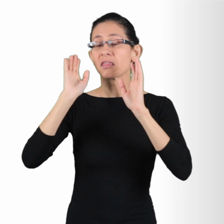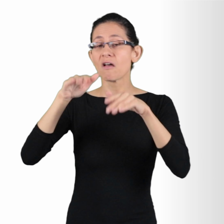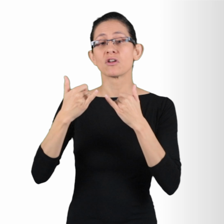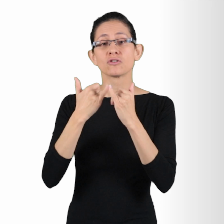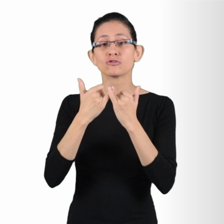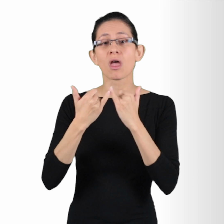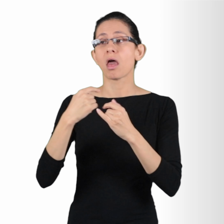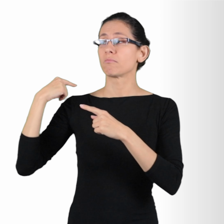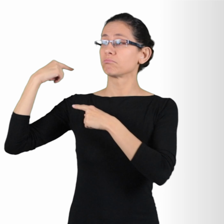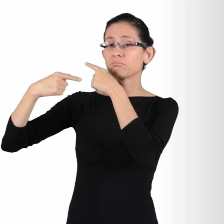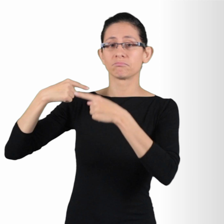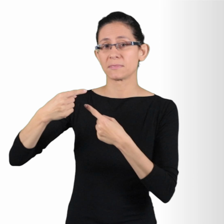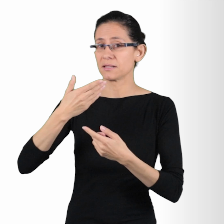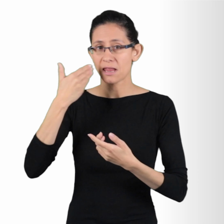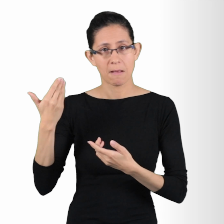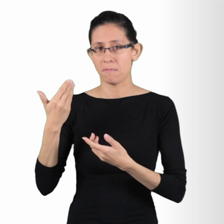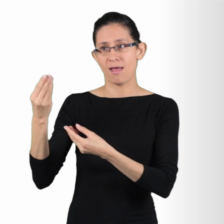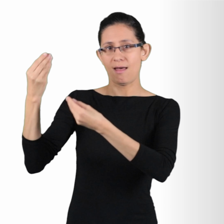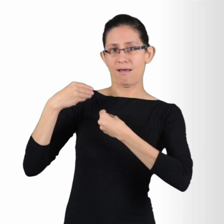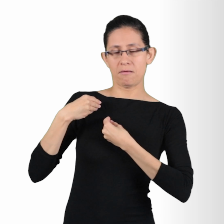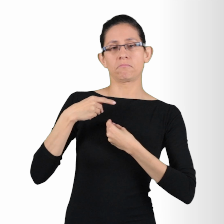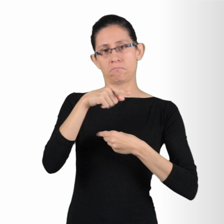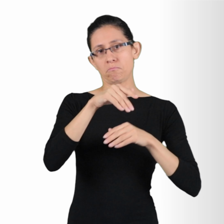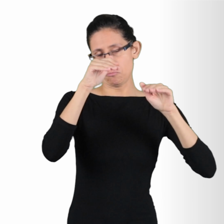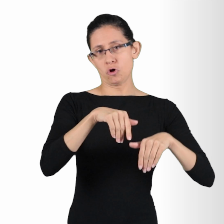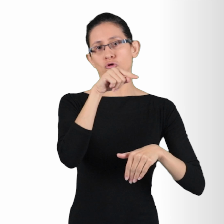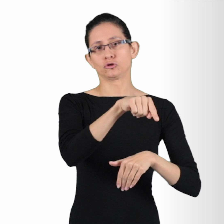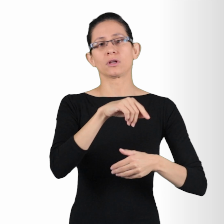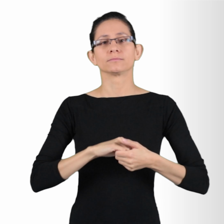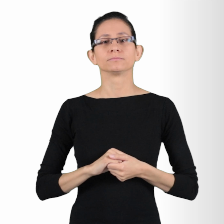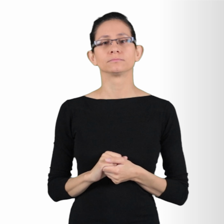nawet jeśli nie odziedziczyliśmy inteligencji od przodków.